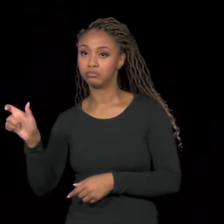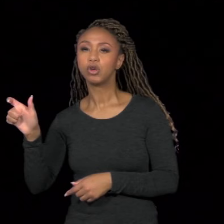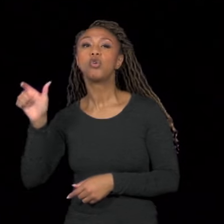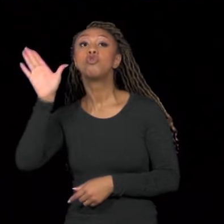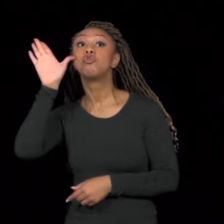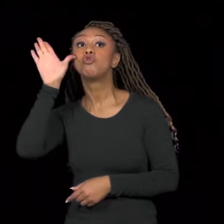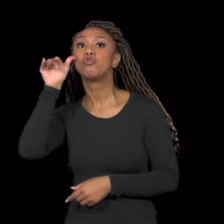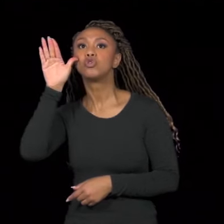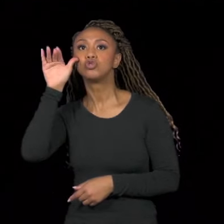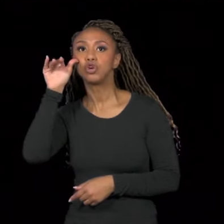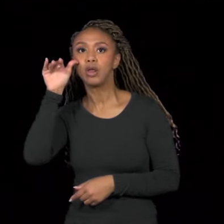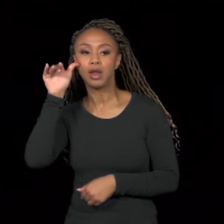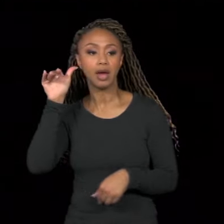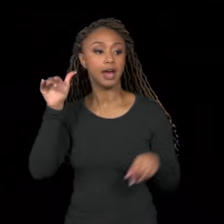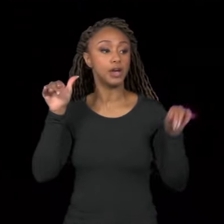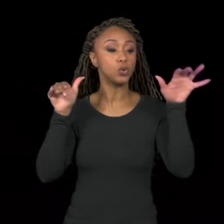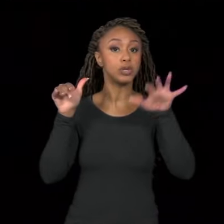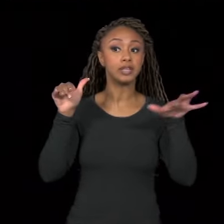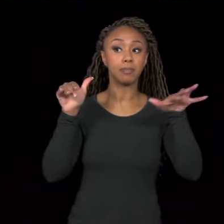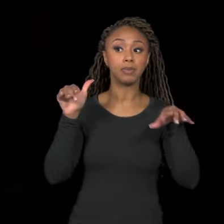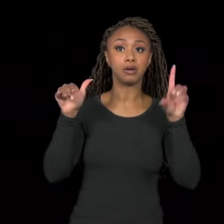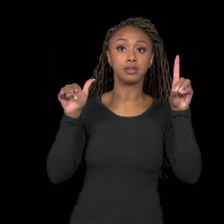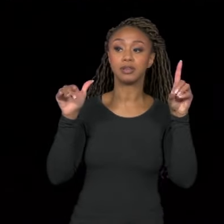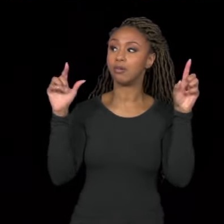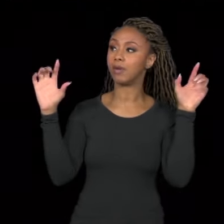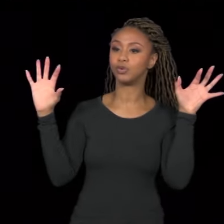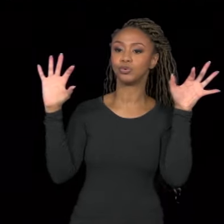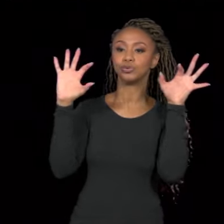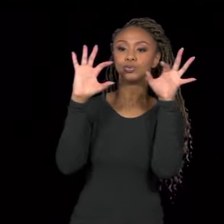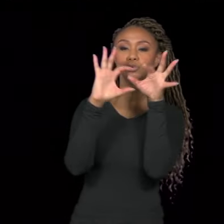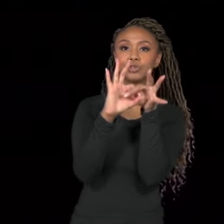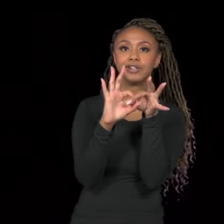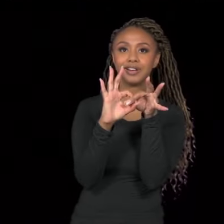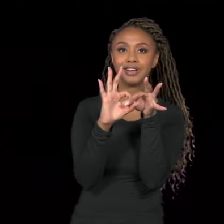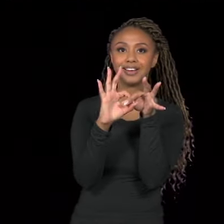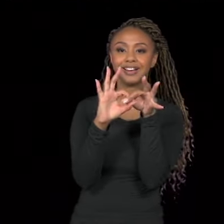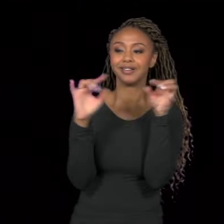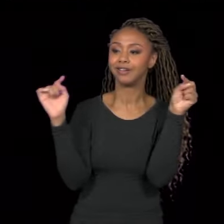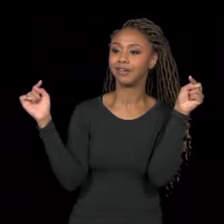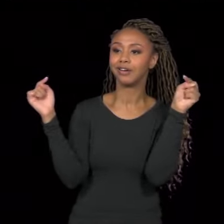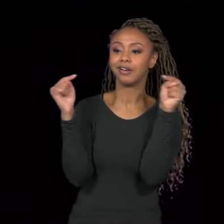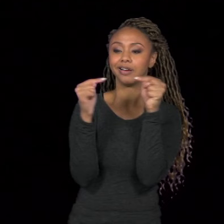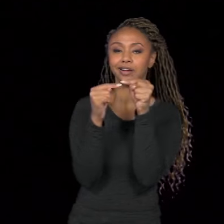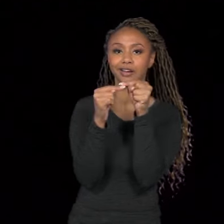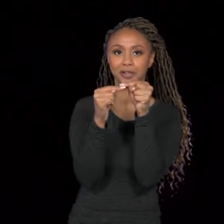RELACIONA COM DEPARTAMENTO, E EU TENHO AQUI, POR EXEMPLO, QUE O FUNCIONÁRIO "E1" ELE ESTÁ